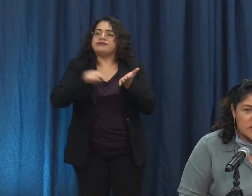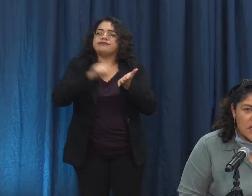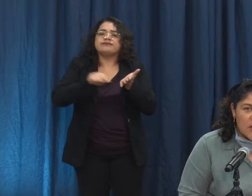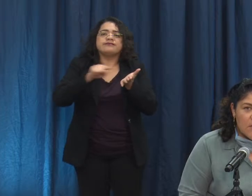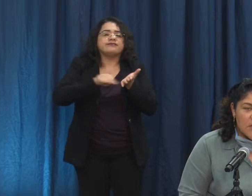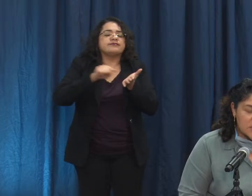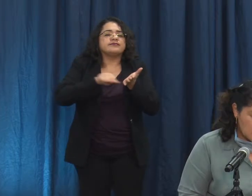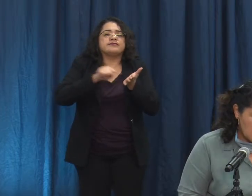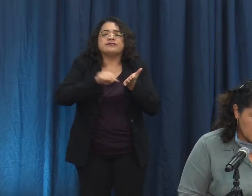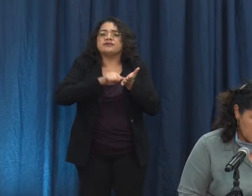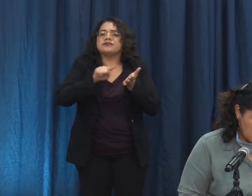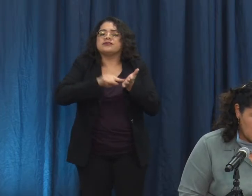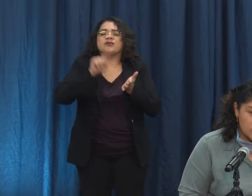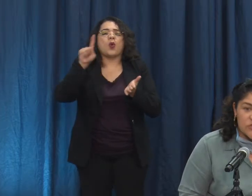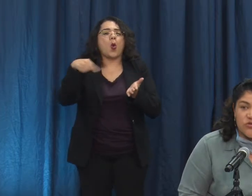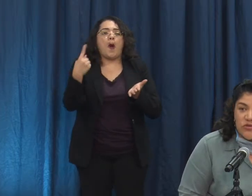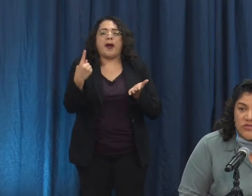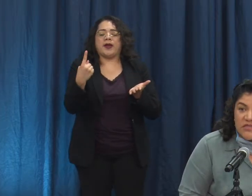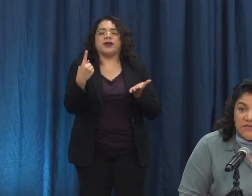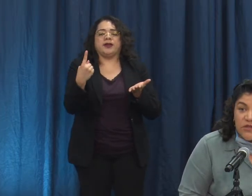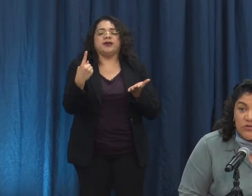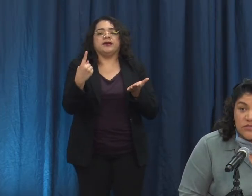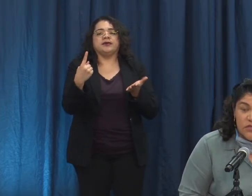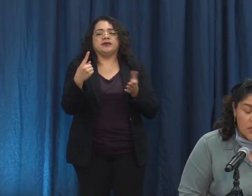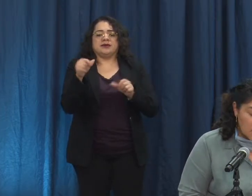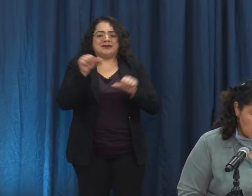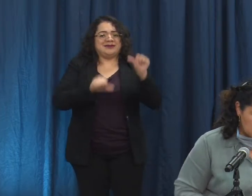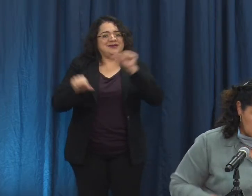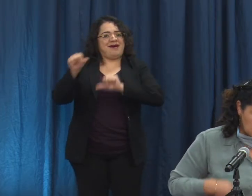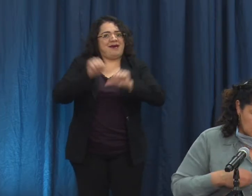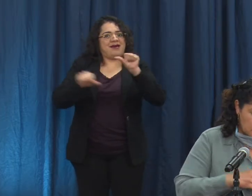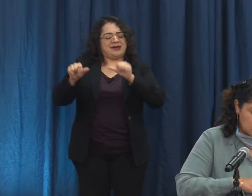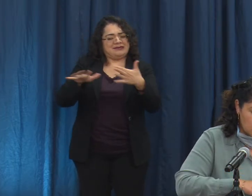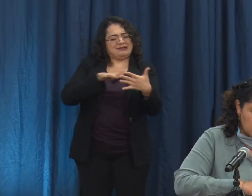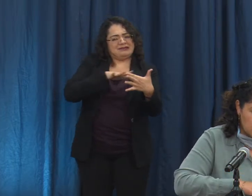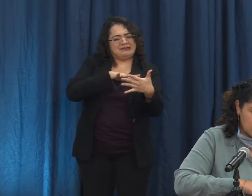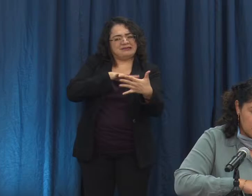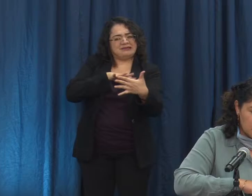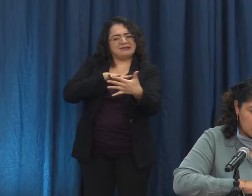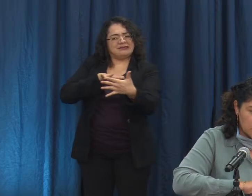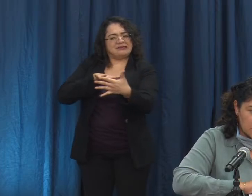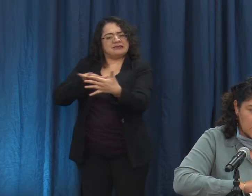mas que nada y los estudios scientific O's este mes Olynyk o que sabemos Sarita